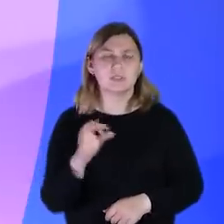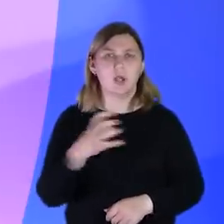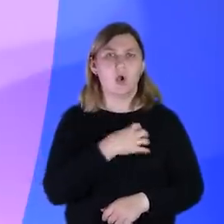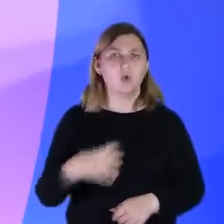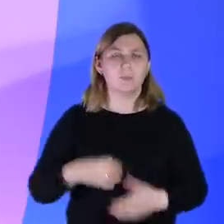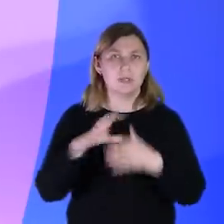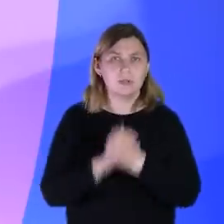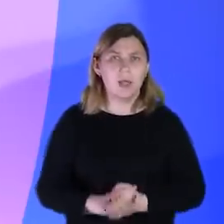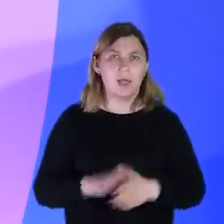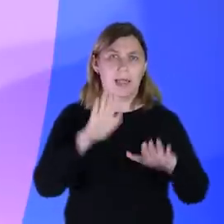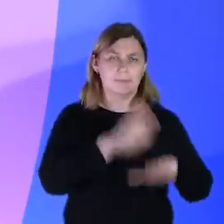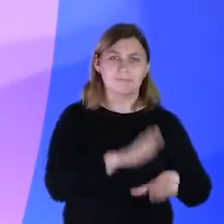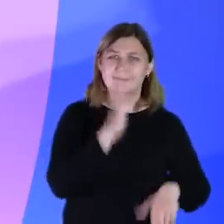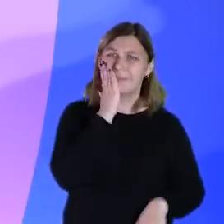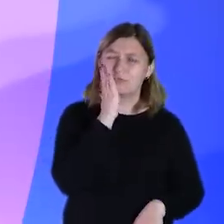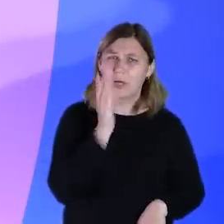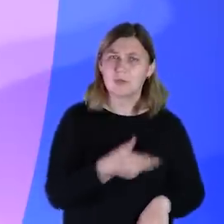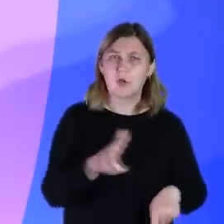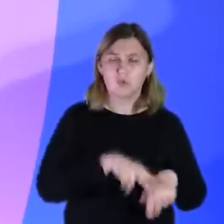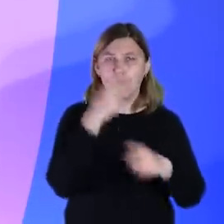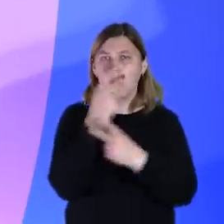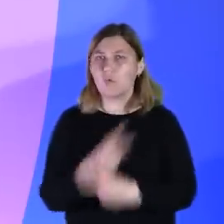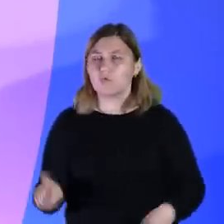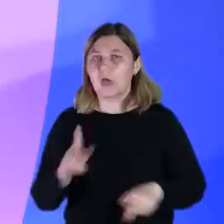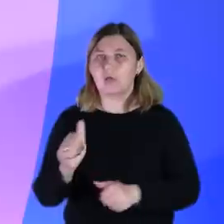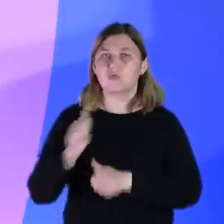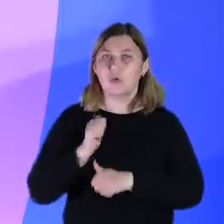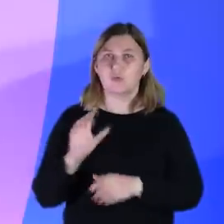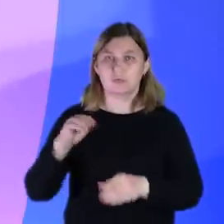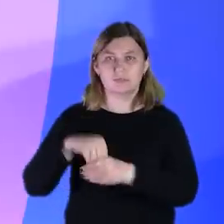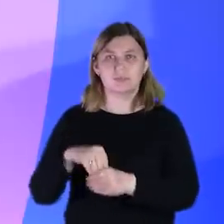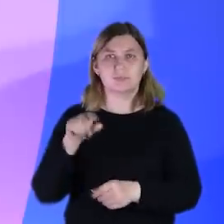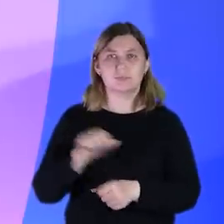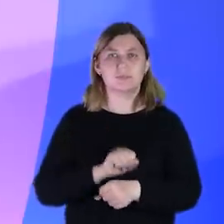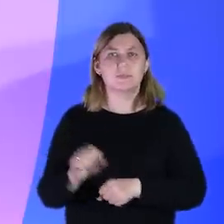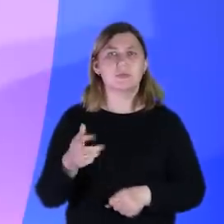zaprzyjaźnieni osadnicy, którzy odwiedzani przez żołnierzy Korpusu Ochrony Pogranicza po